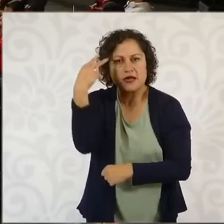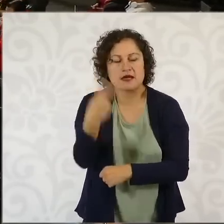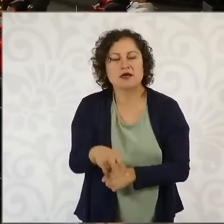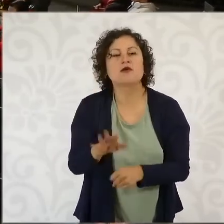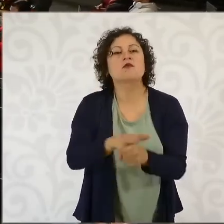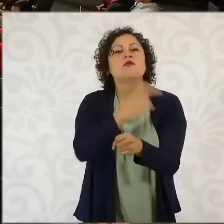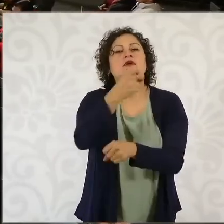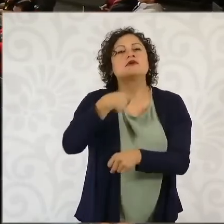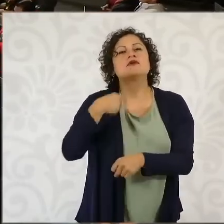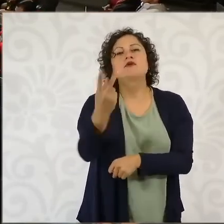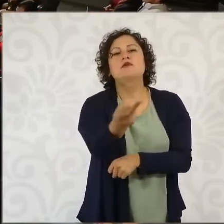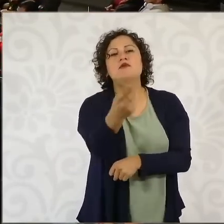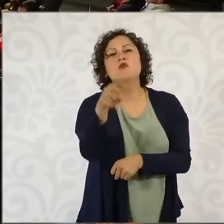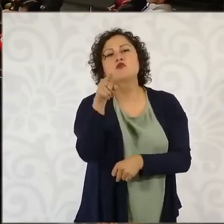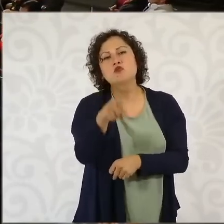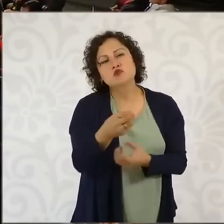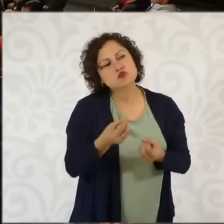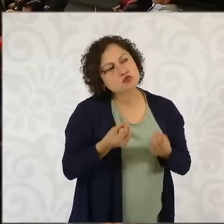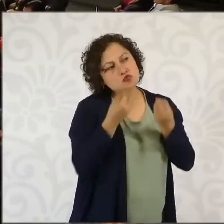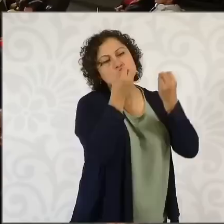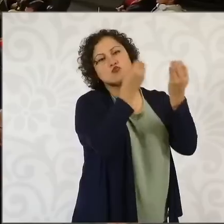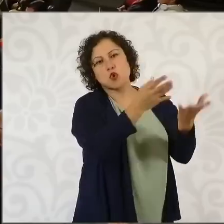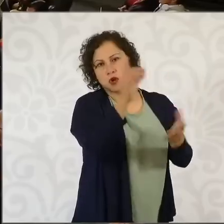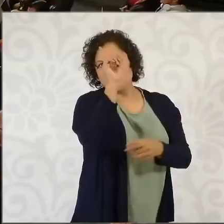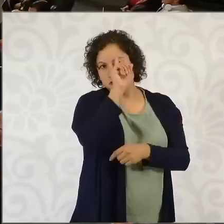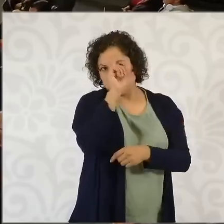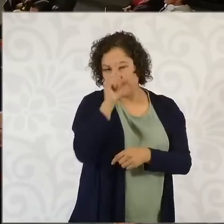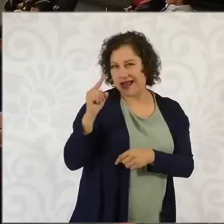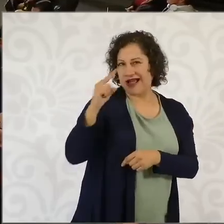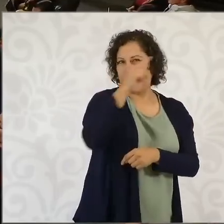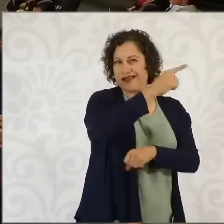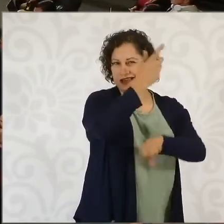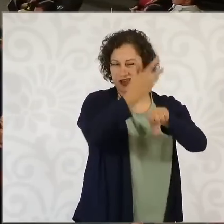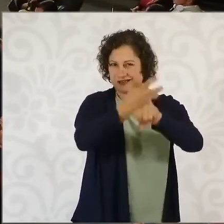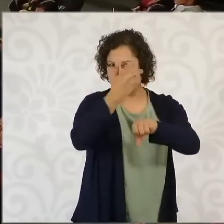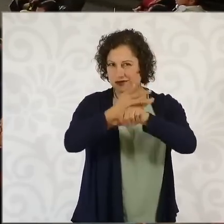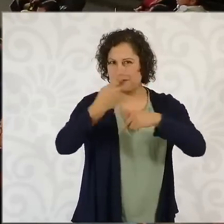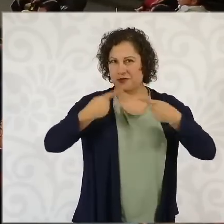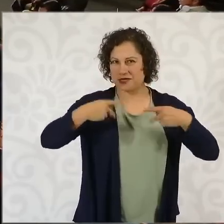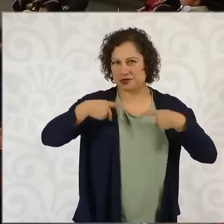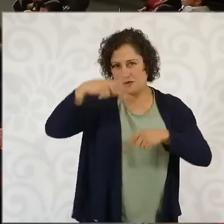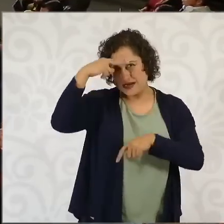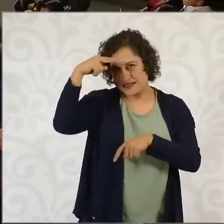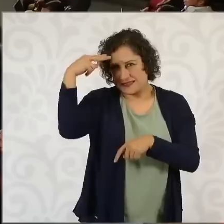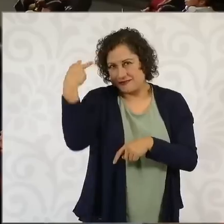Cuál es la lo que le puede usted decir a nuestros mexicanos a ese mercado interno que está del otro